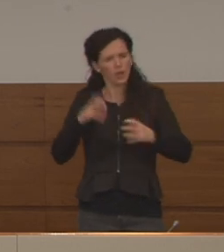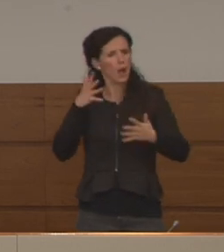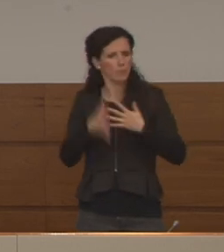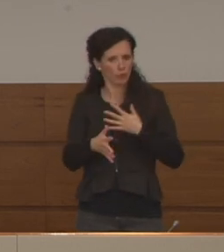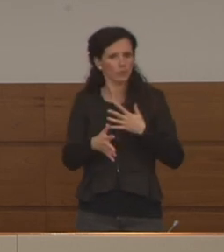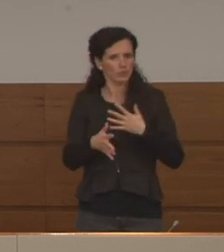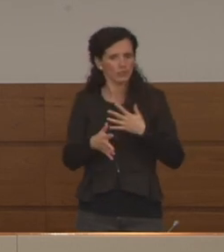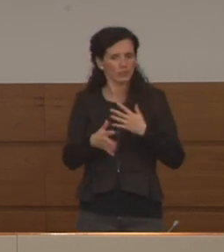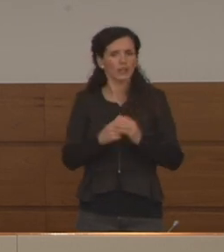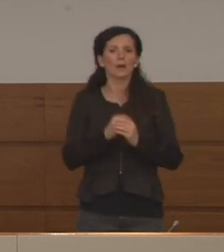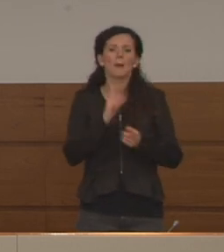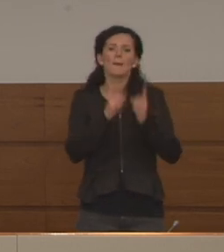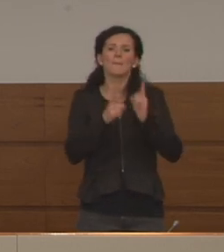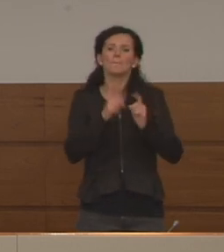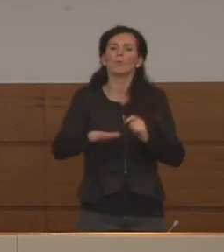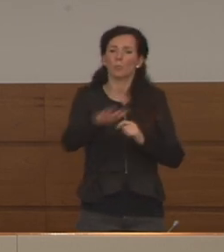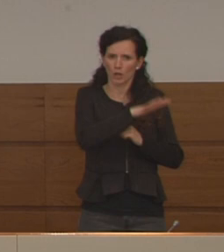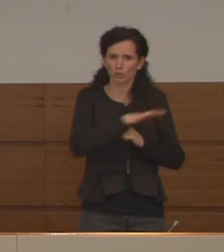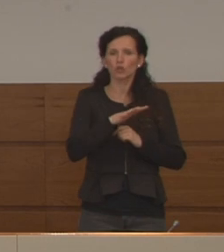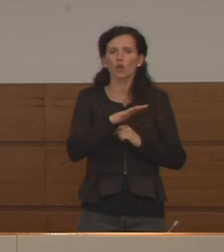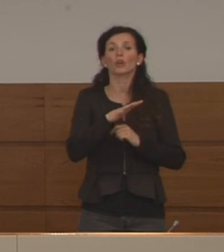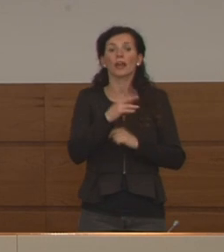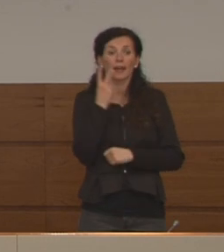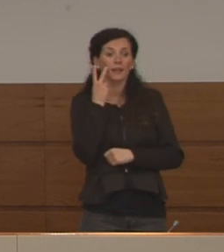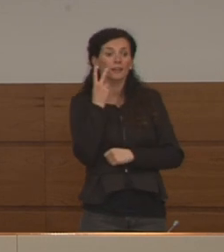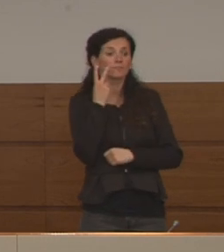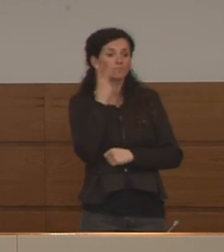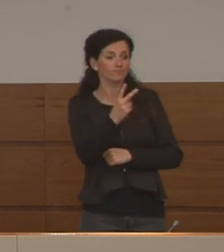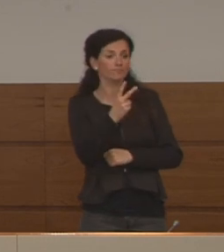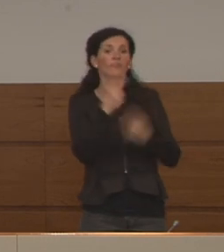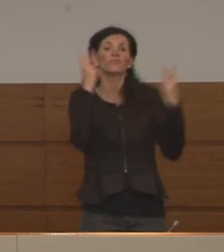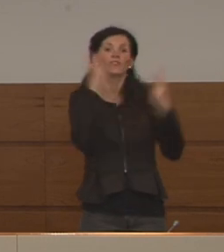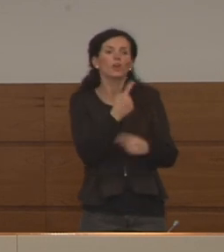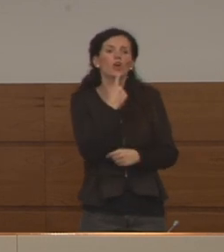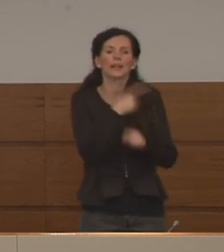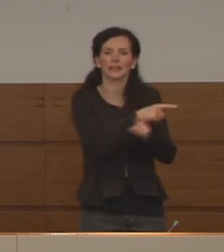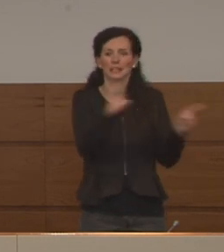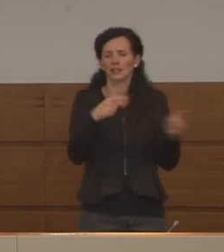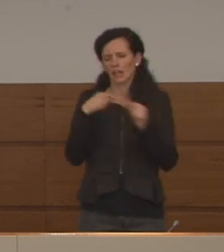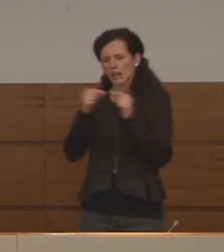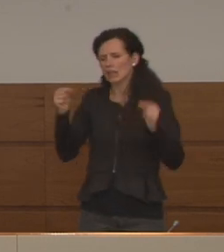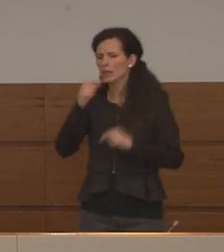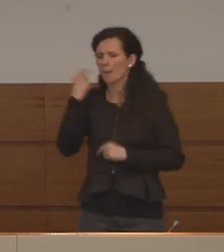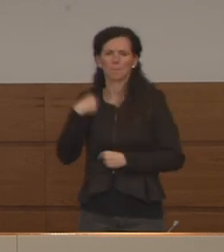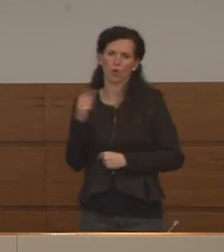costituito dai tamponi fatti, ma il denominatore di popolazione vero. E questa è la cosa su cui stiamo lavorando.